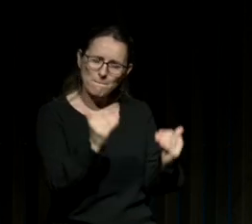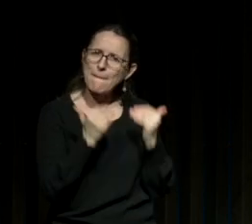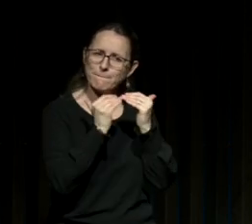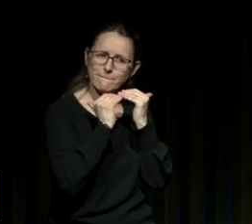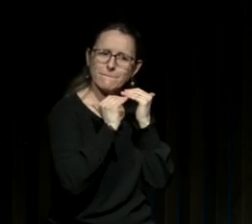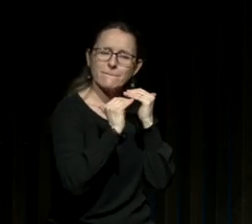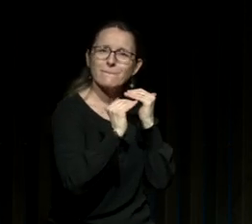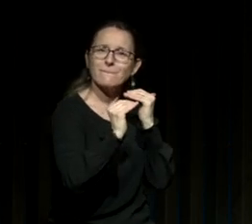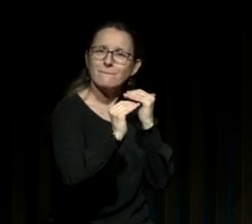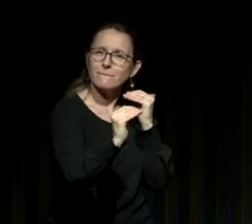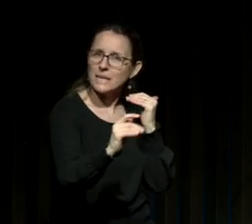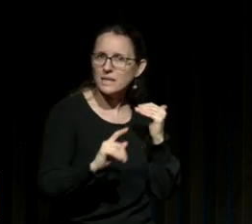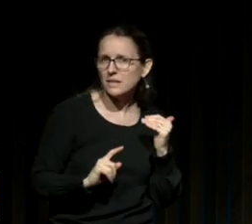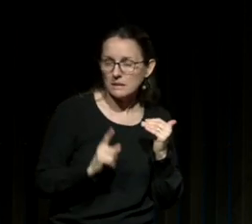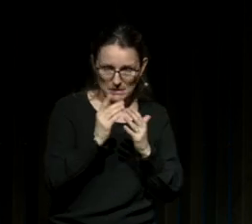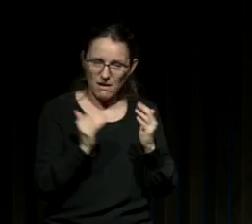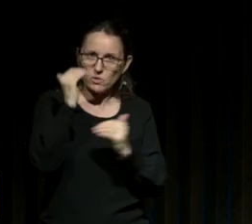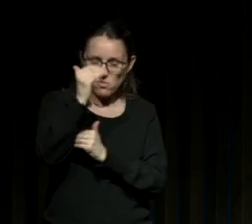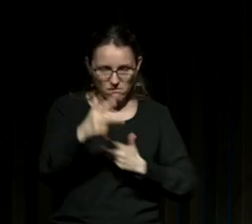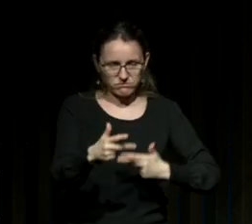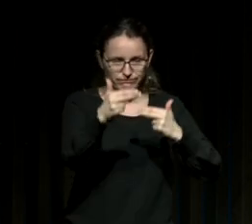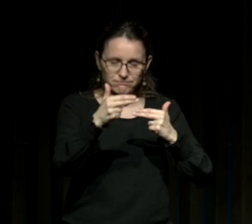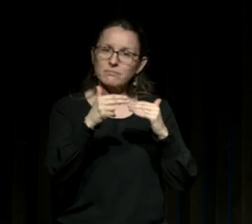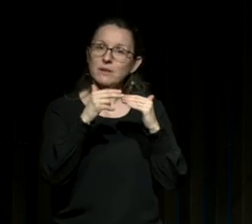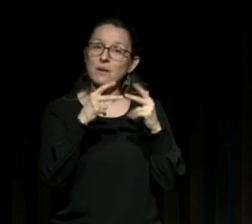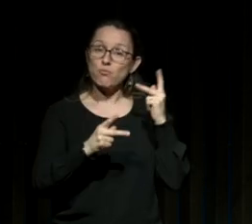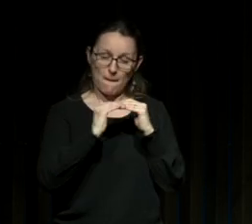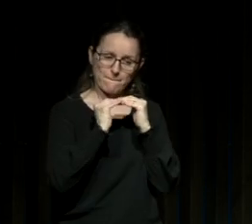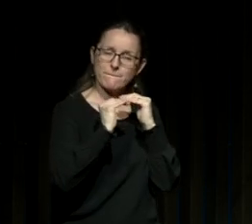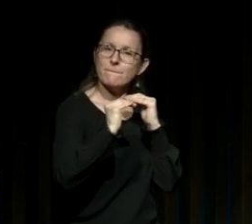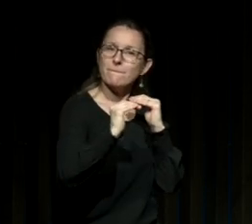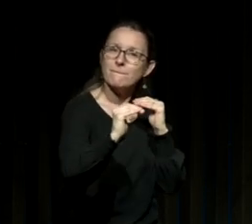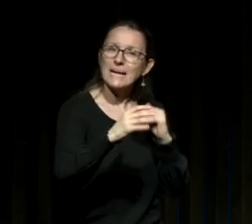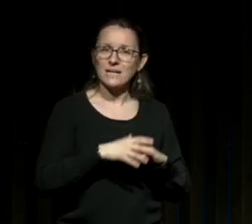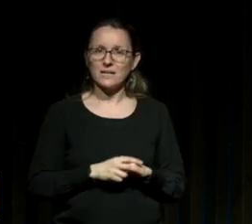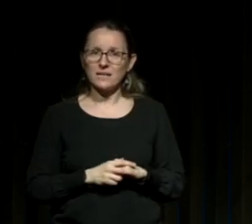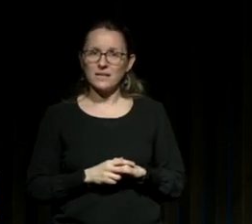vie même au cours de sa vie d'adulte il ne va pas être exactement le même en particulier sur le plan